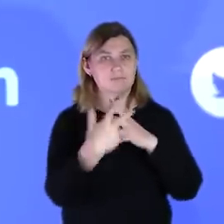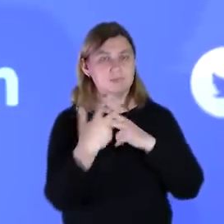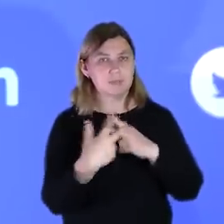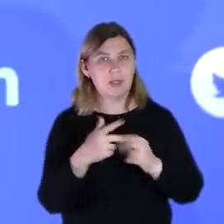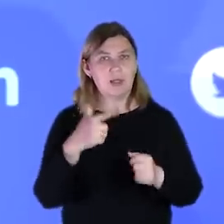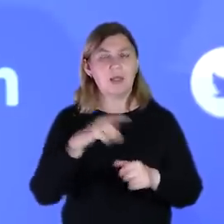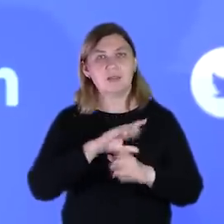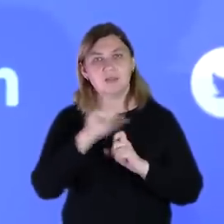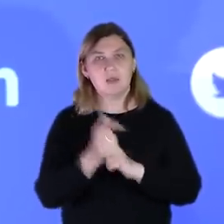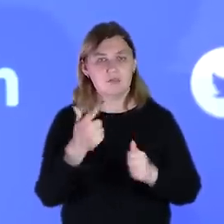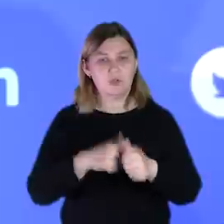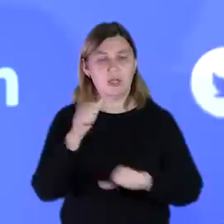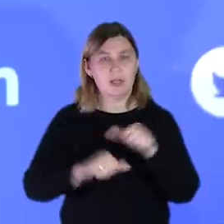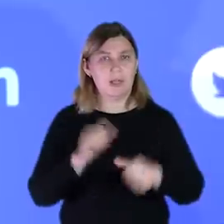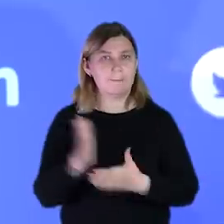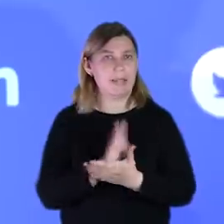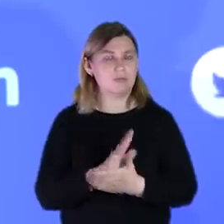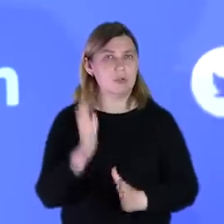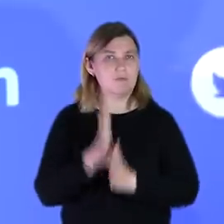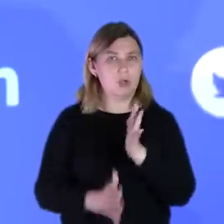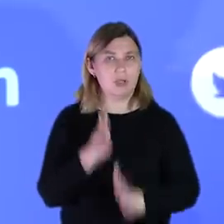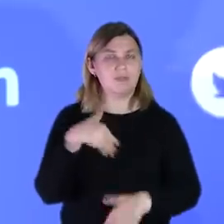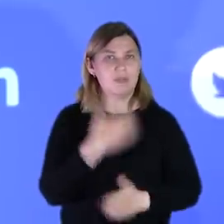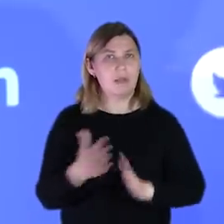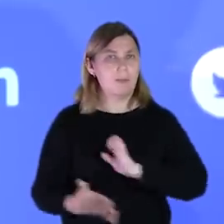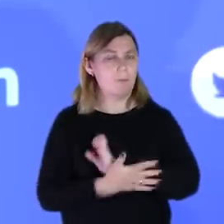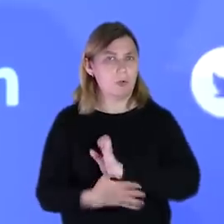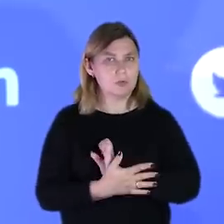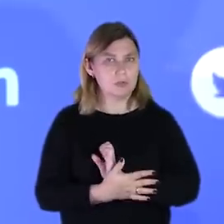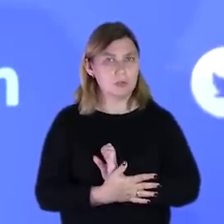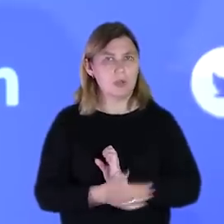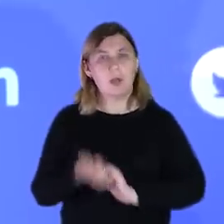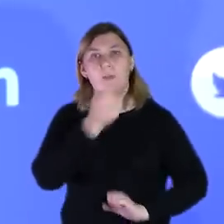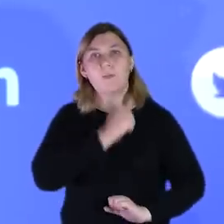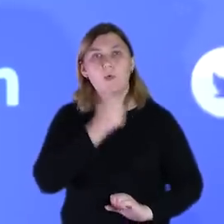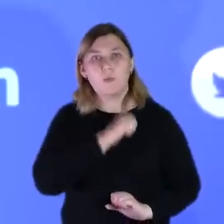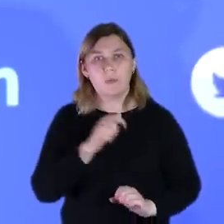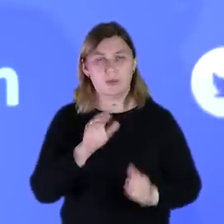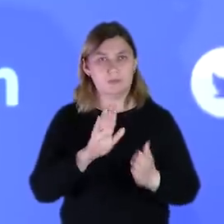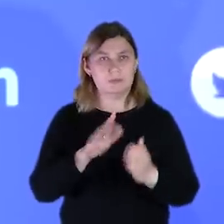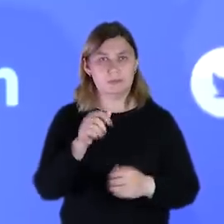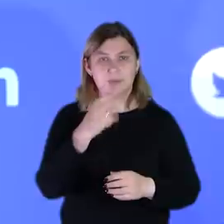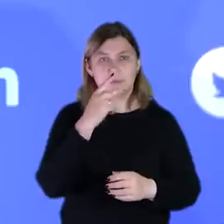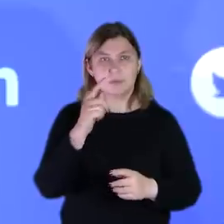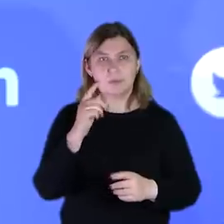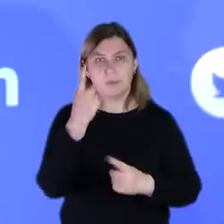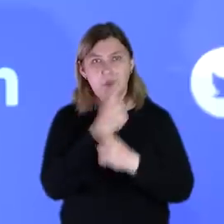dwudziestolecie międzywojenne dawały podstawy do tego, żeby próbować ułożyć takie scenariusze na